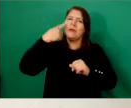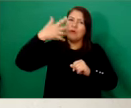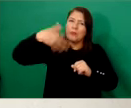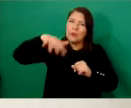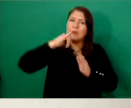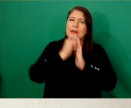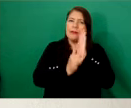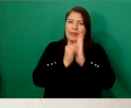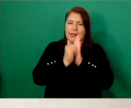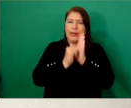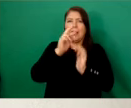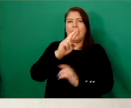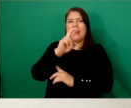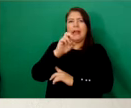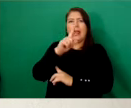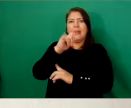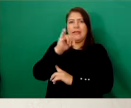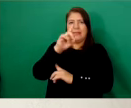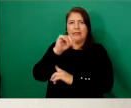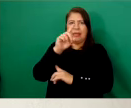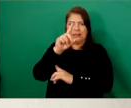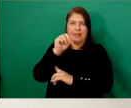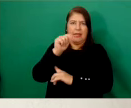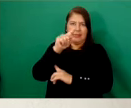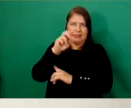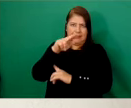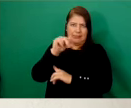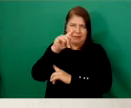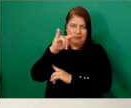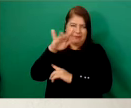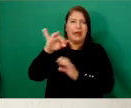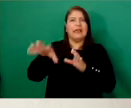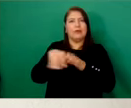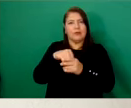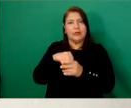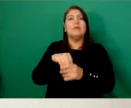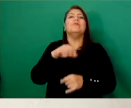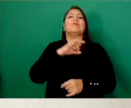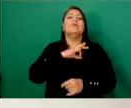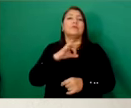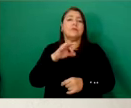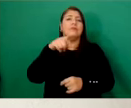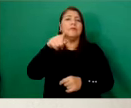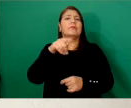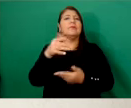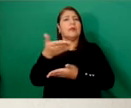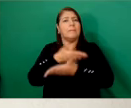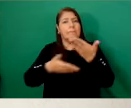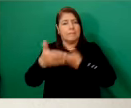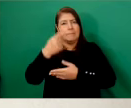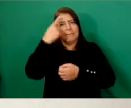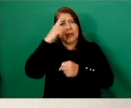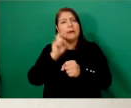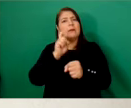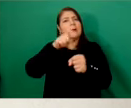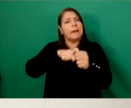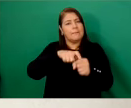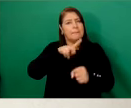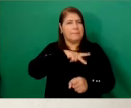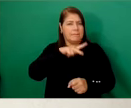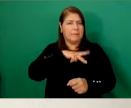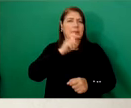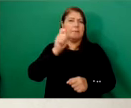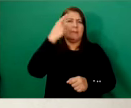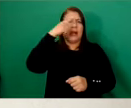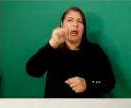También quiero compartirte en la descripción del episodio,mi link de afiliado de Amazon